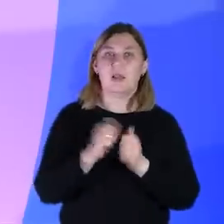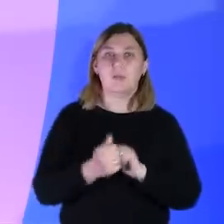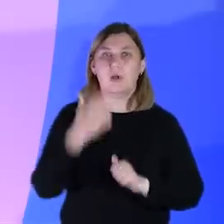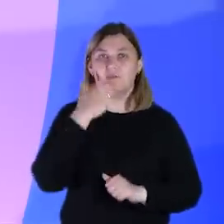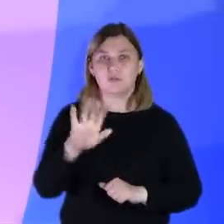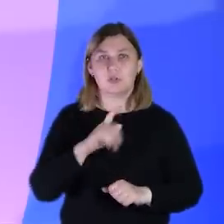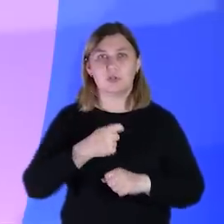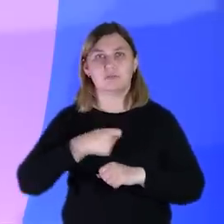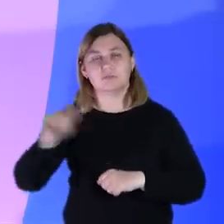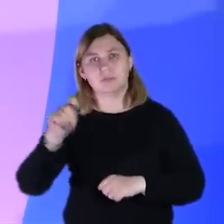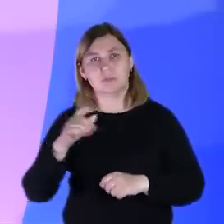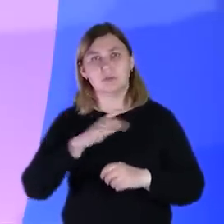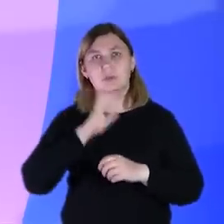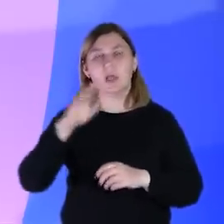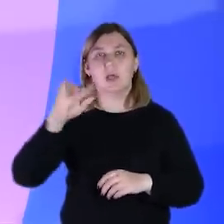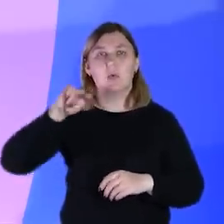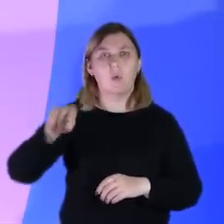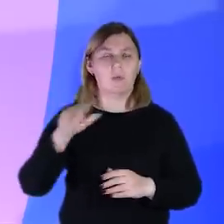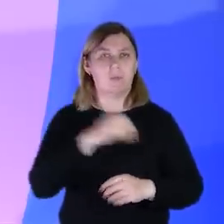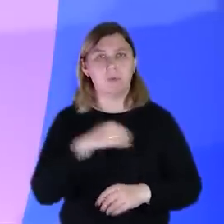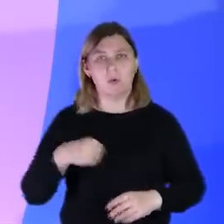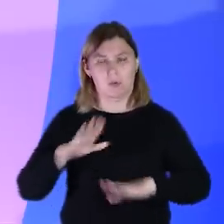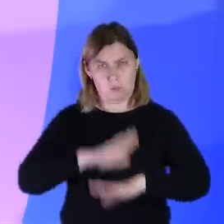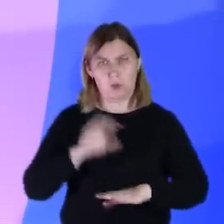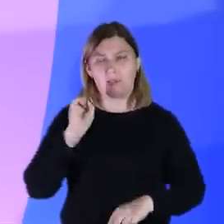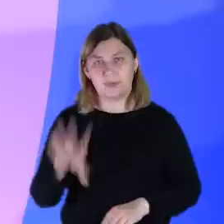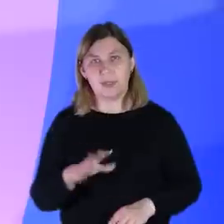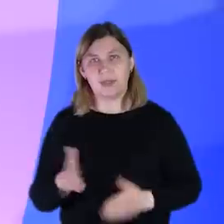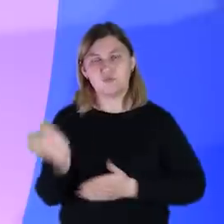wysłały swoje rodziny w głąb Polski), to te rodziny się uchroniły. Natomiast część,